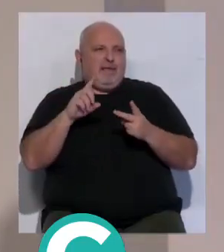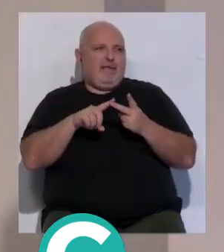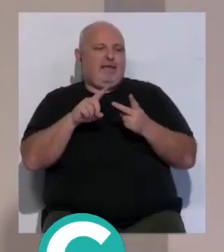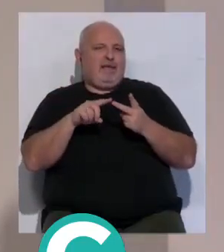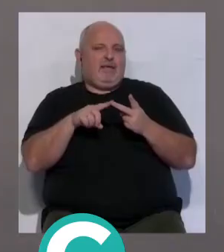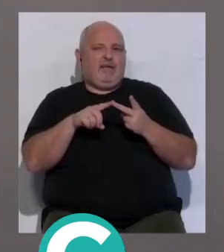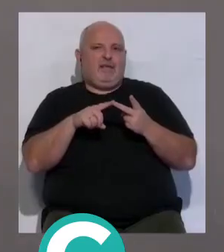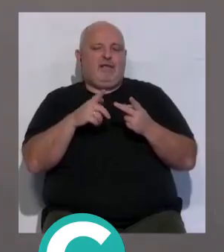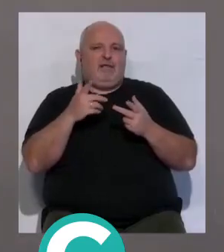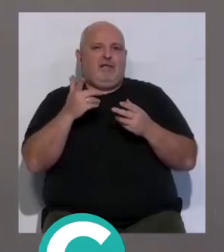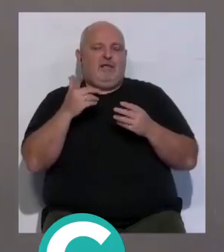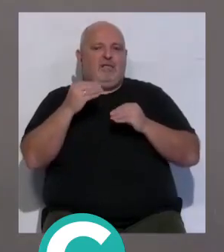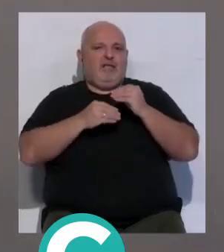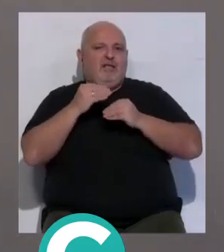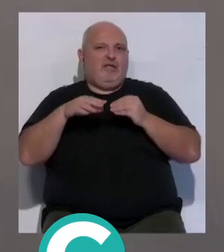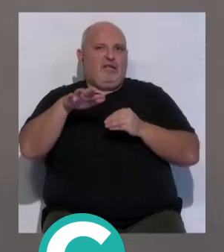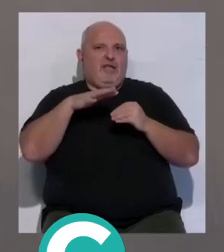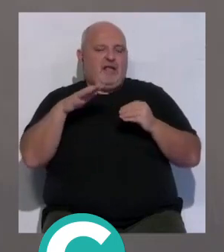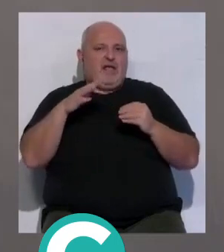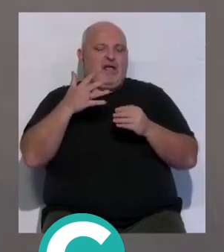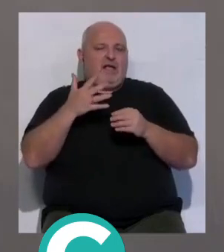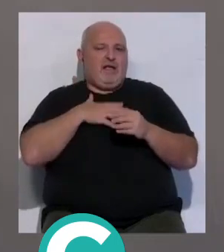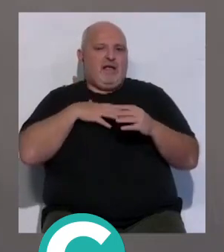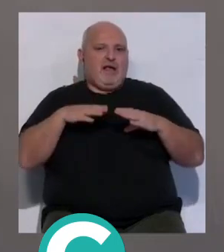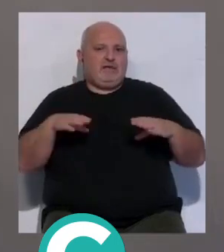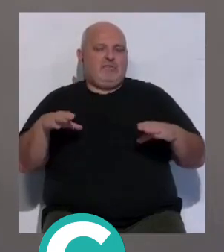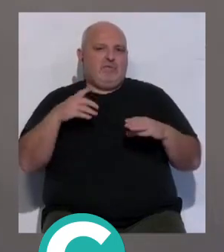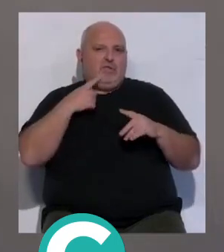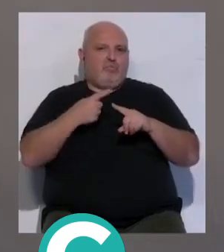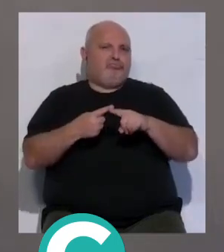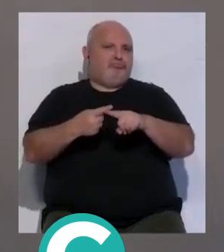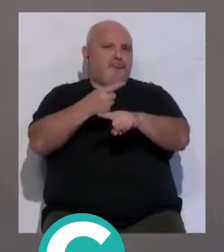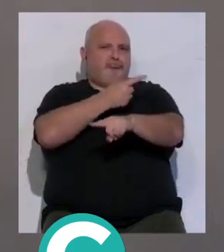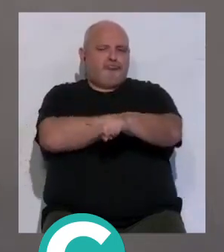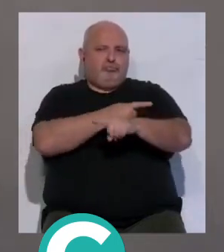de la esa celebración que hay en Argentina que se ha salido de cauce claro controlar a